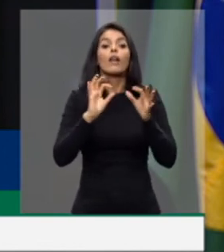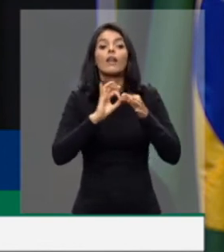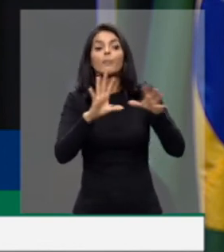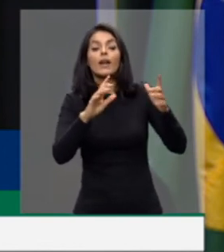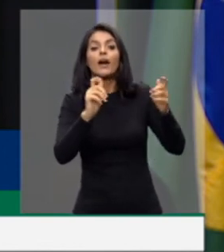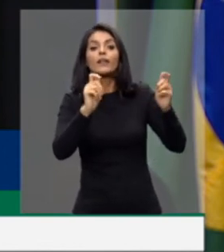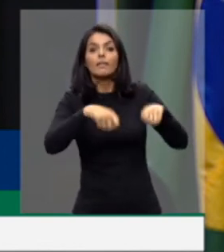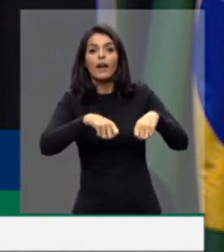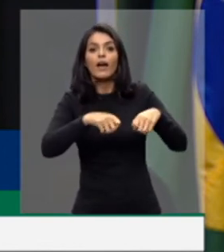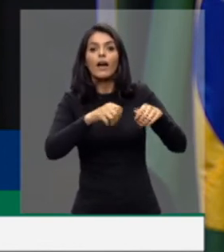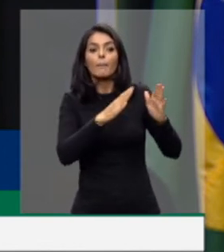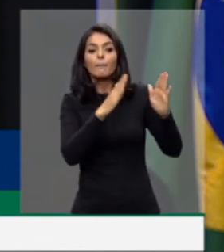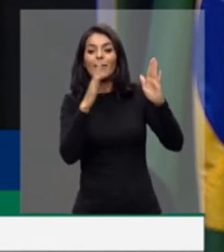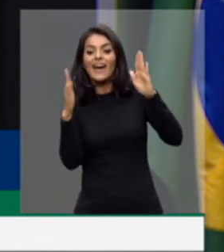DESTACAR QUE ESSA MEDIDA NÃO